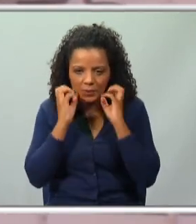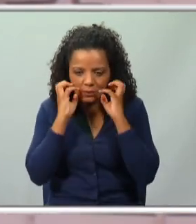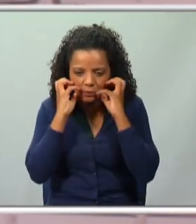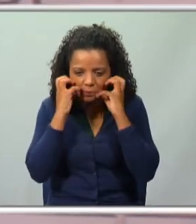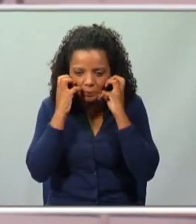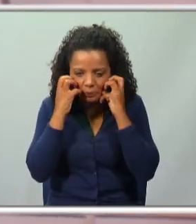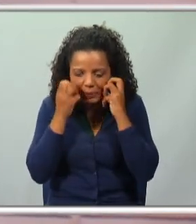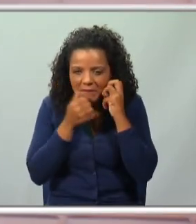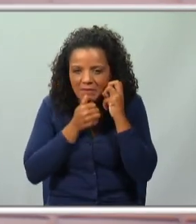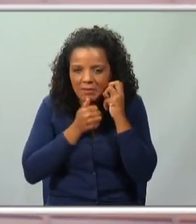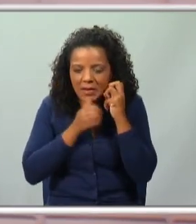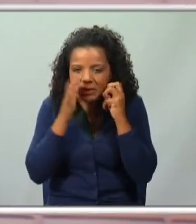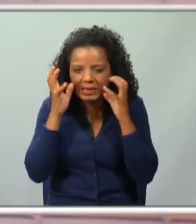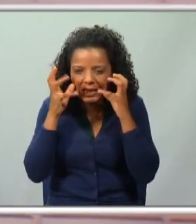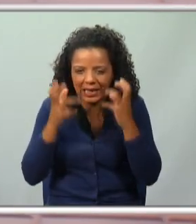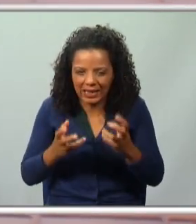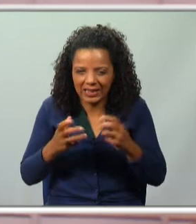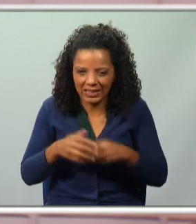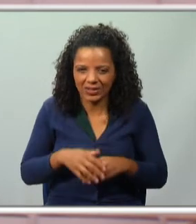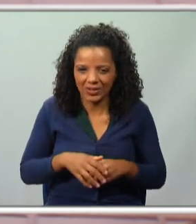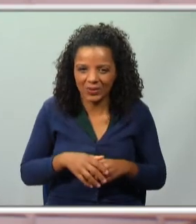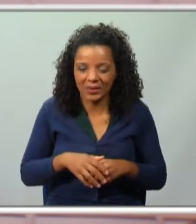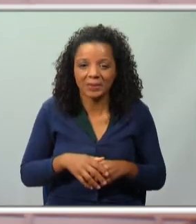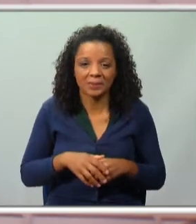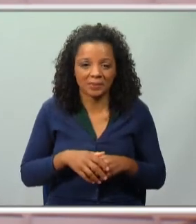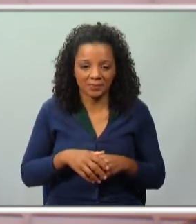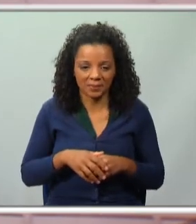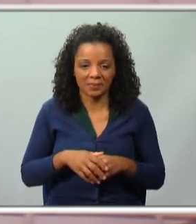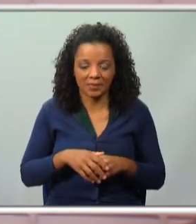vermelhas até parece que ficou mais quentinhos não é aqui está temos a mesma 紅色甚至看起來更多溫暖不在這裡它是我們有相同的